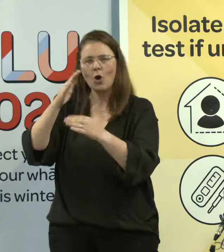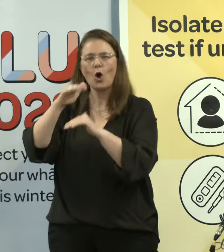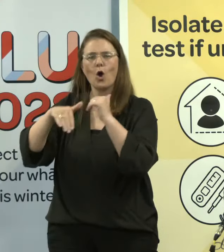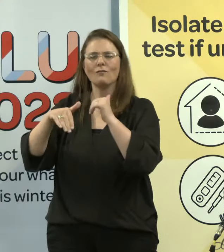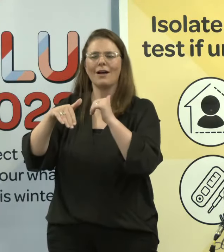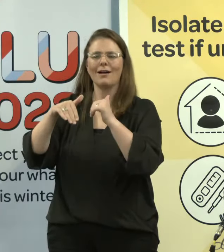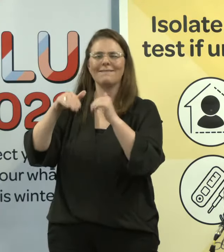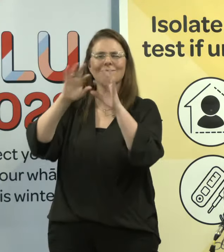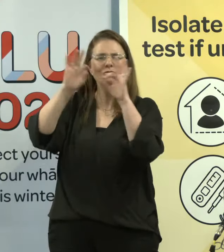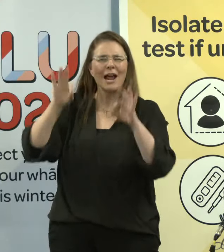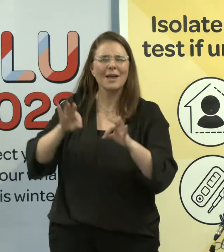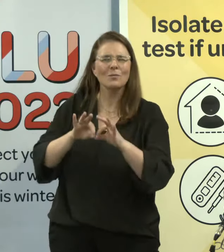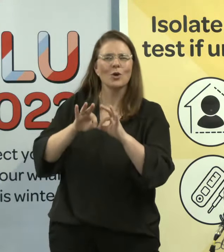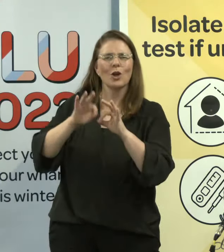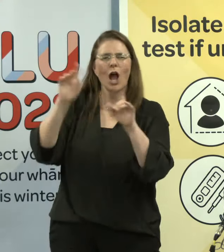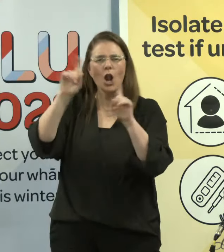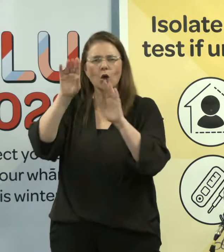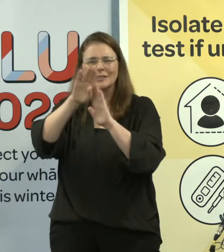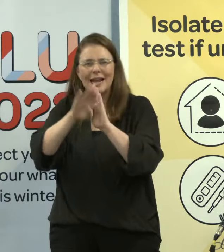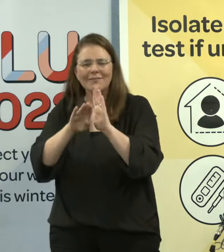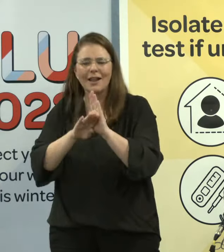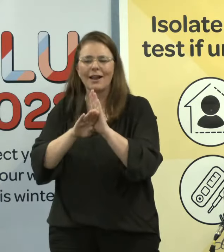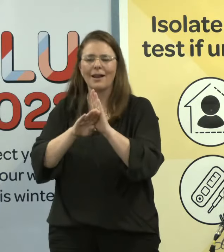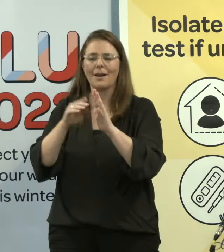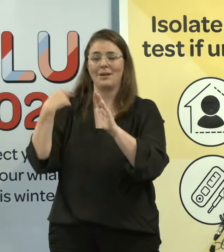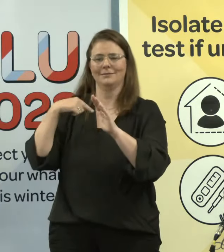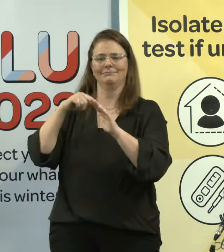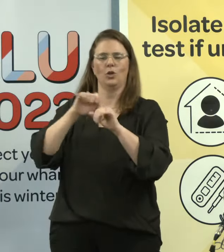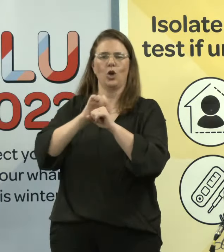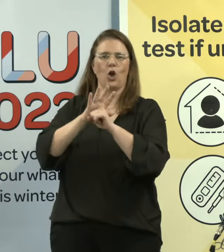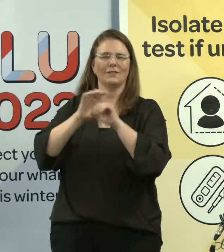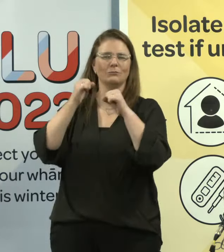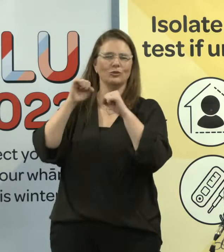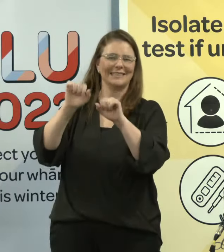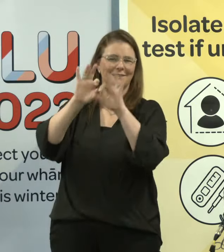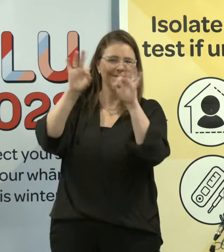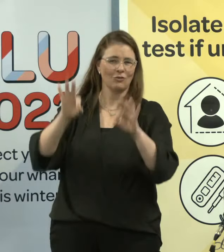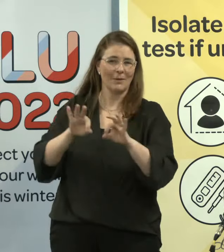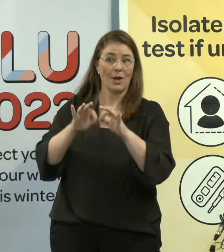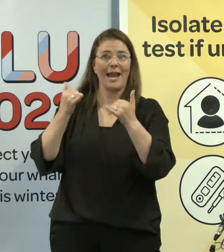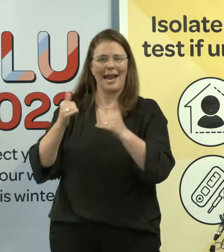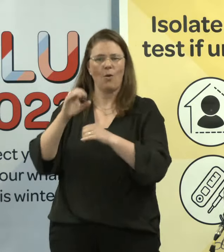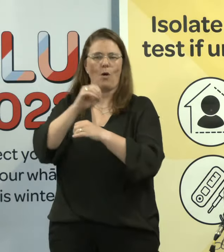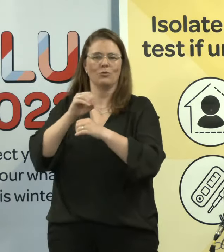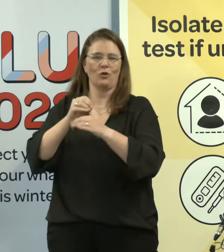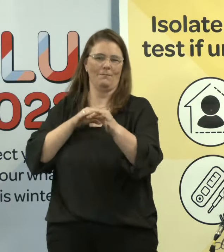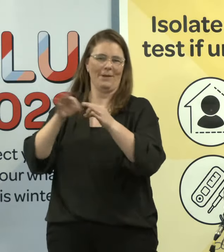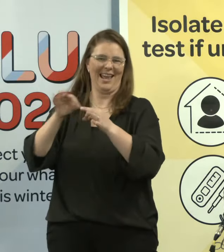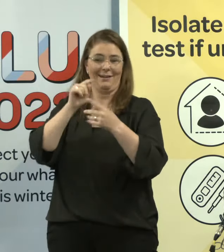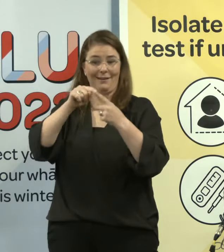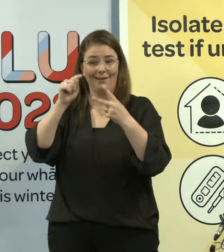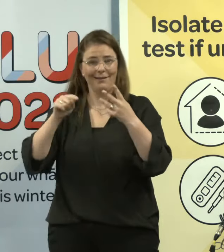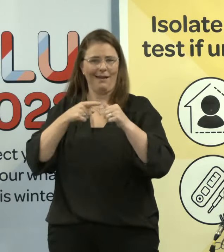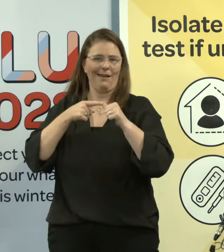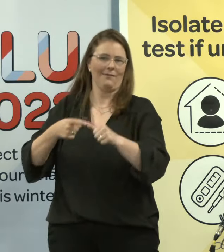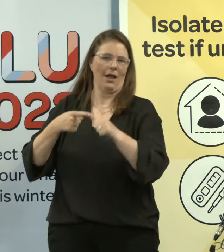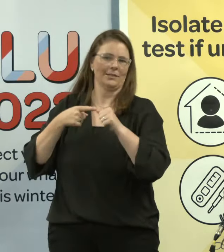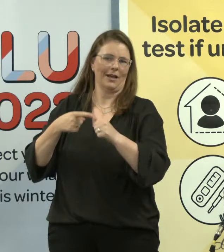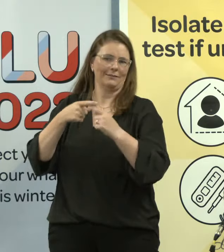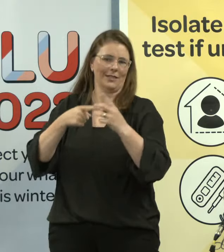tata nei, me nga tino nui nga tohutohu hauora a te iwi ki te whakamohio, te ahua nei he roa i